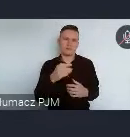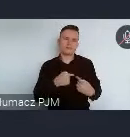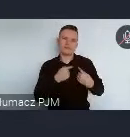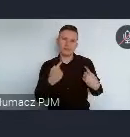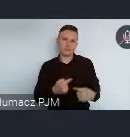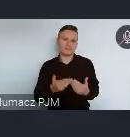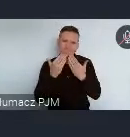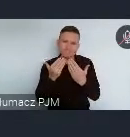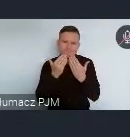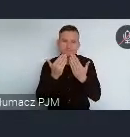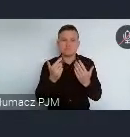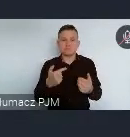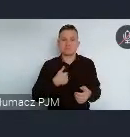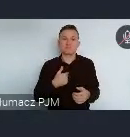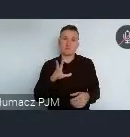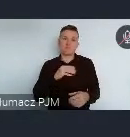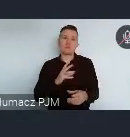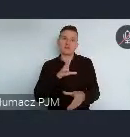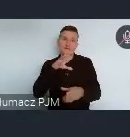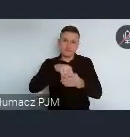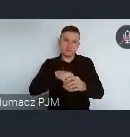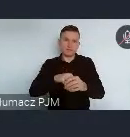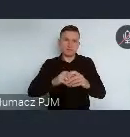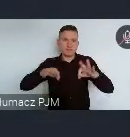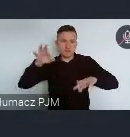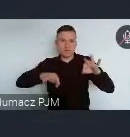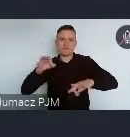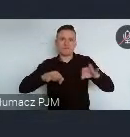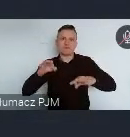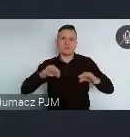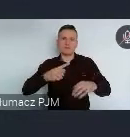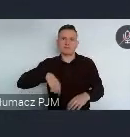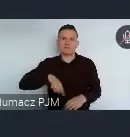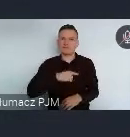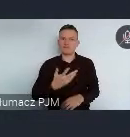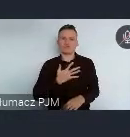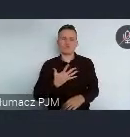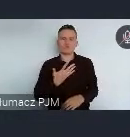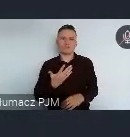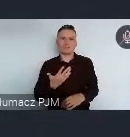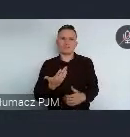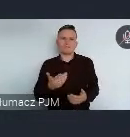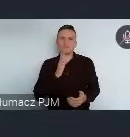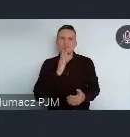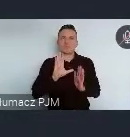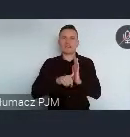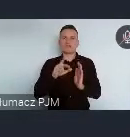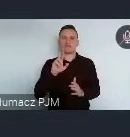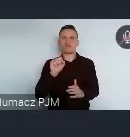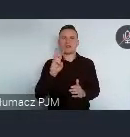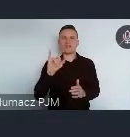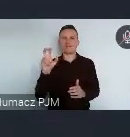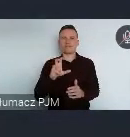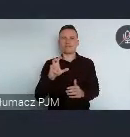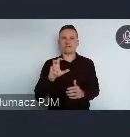za możliwość uczestnictwa w dzisiejszym seminarium. Czujemy się jako Rawicz, miasto niezbyt duże, 20-tysięczne,